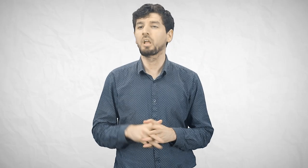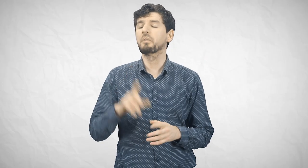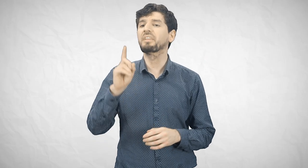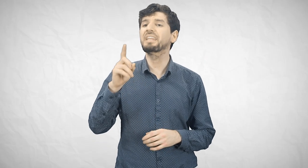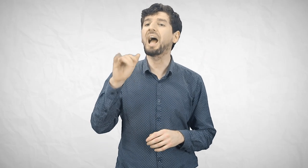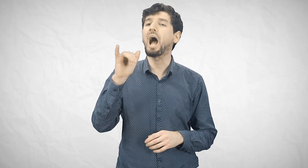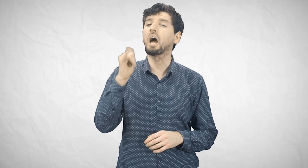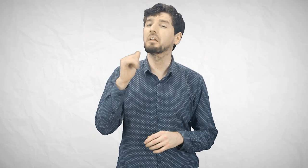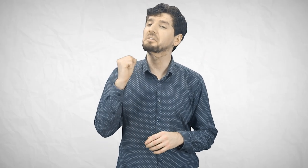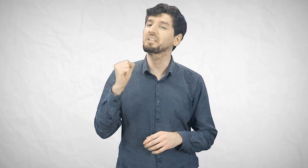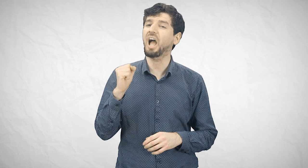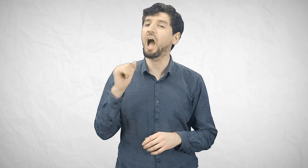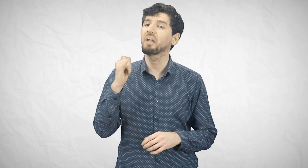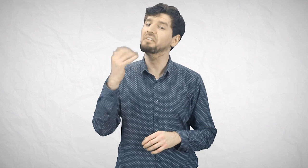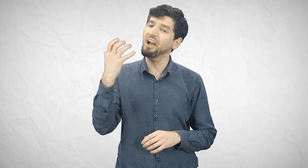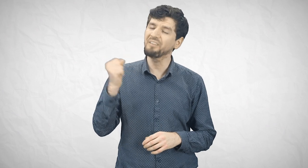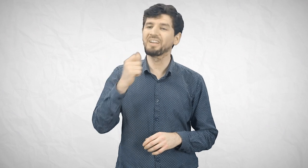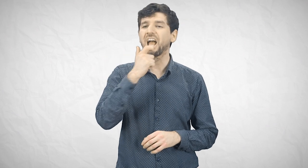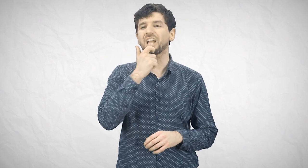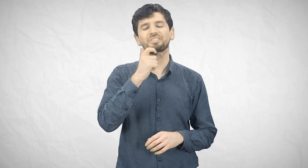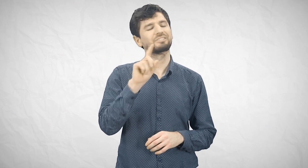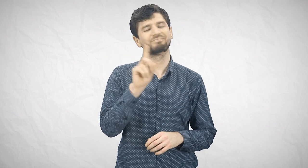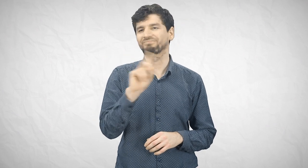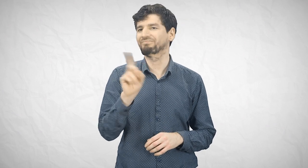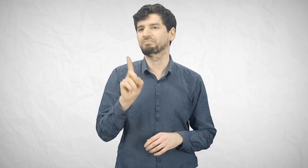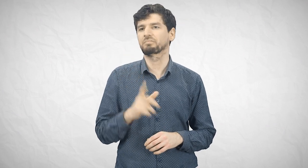Bei uns in den arabischen Ländern gebärdet man kaum Englisch.